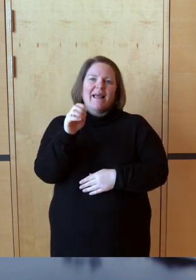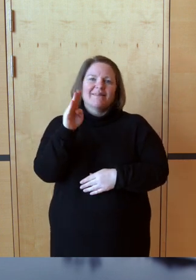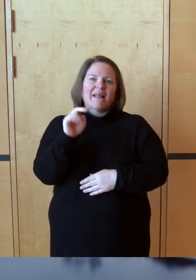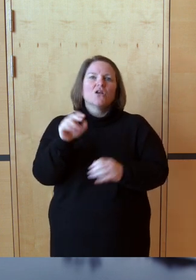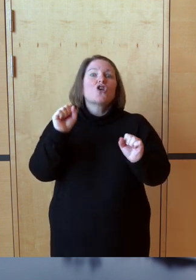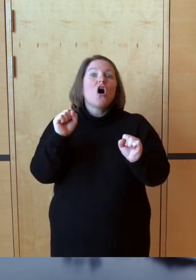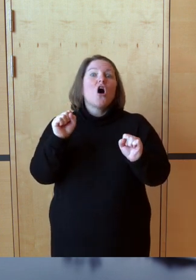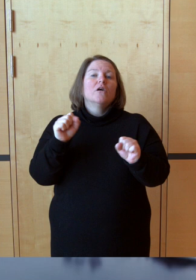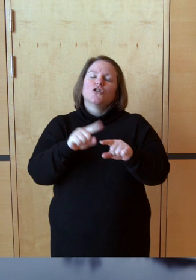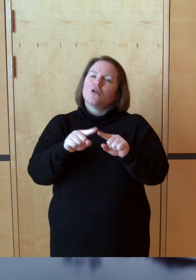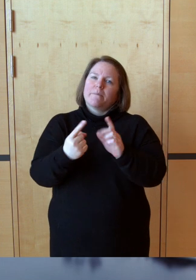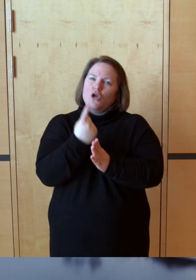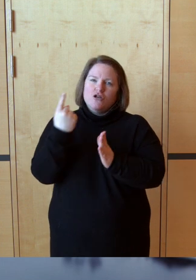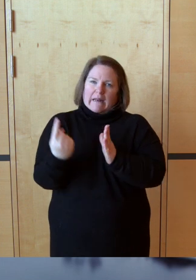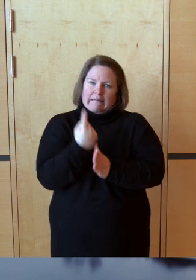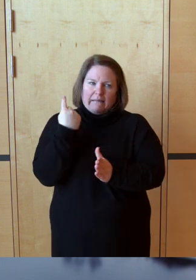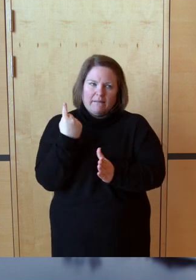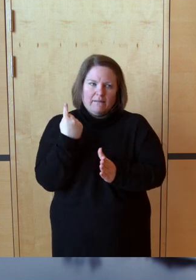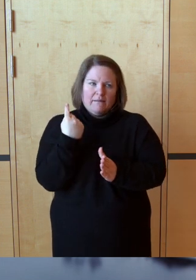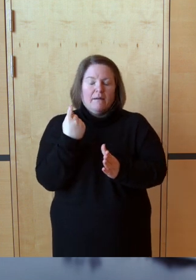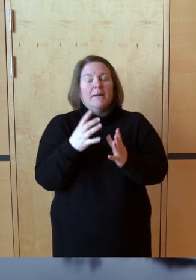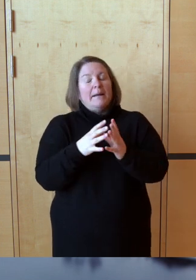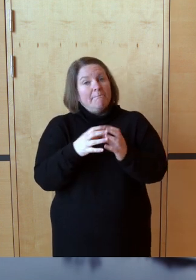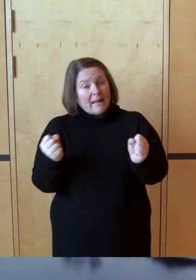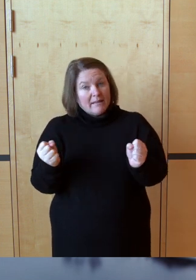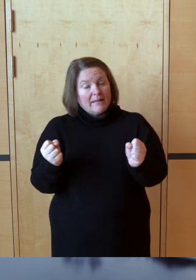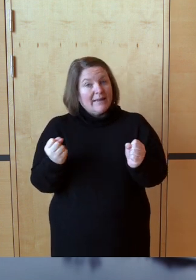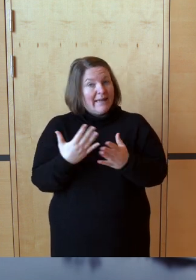Så Men som sagt det är inte enkelt inte